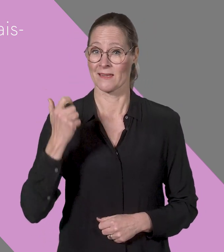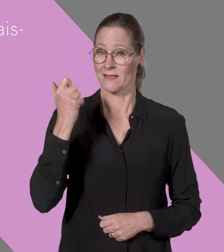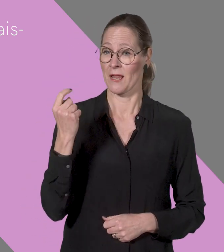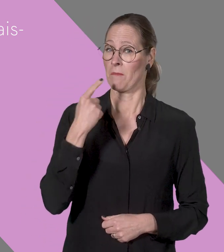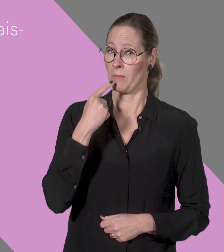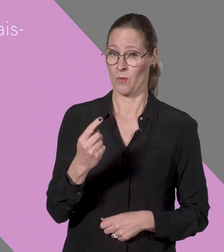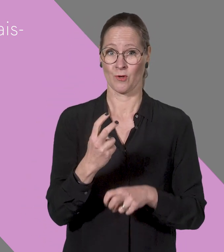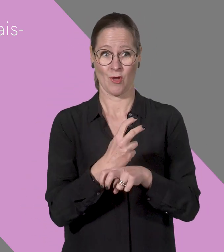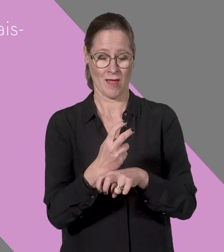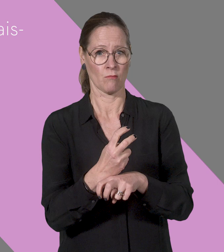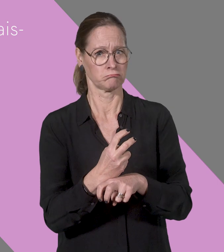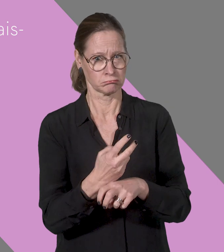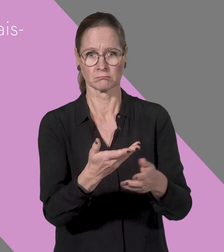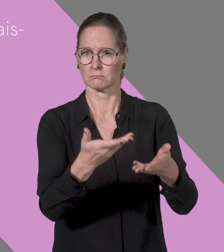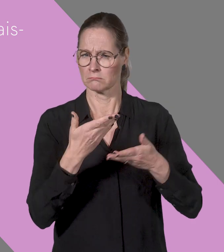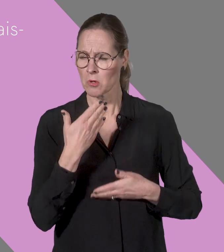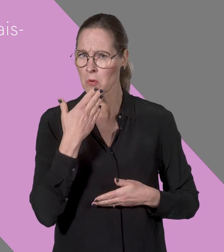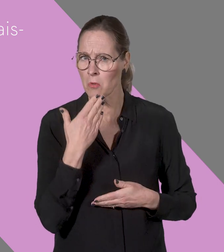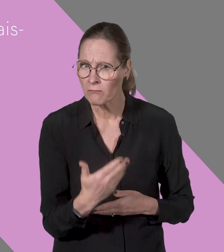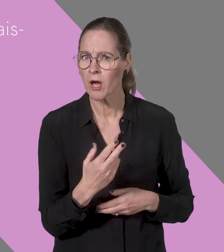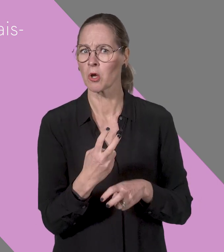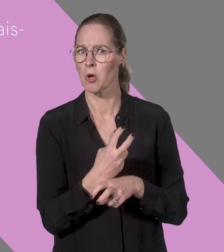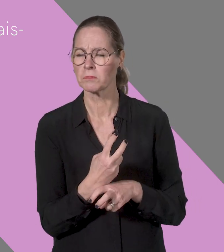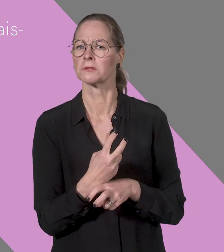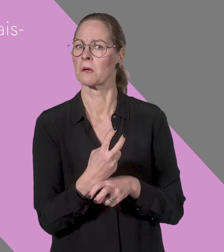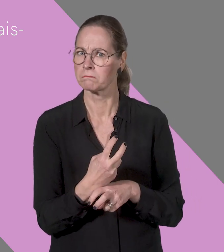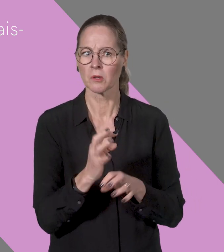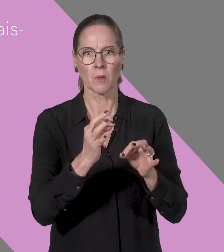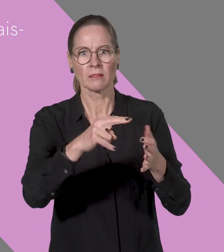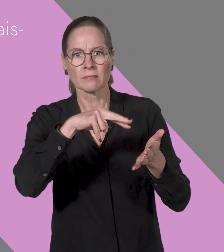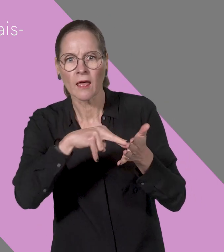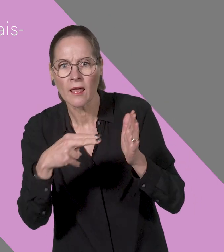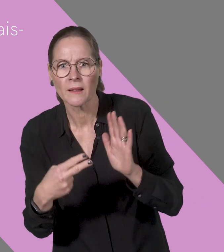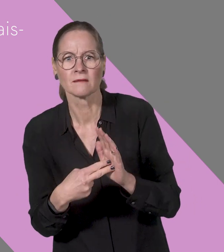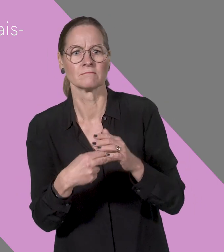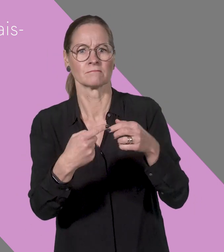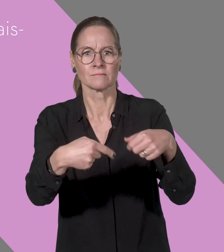Kelan mukaan kokeilu antoi hyviä kokemuksia niin käytettävästä tekniikasta, -